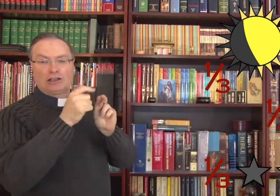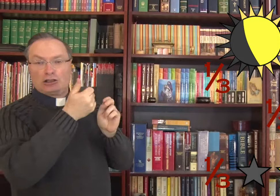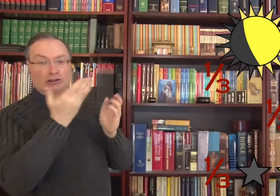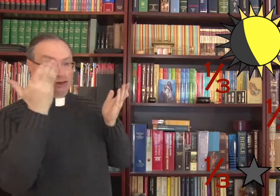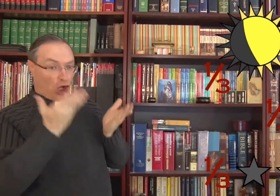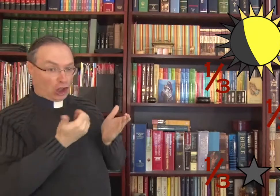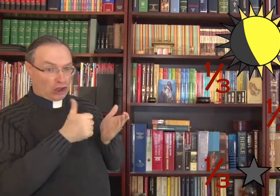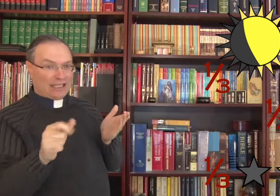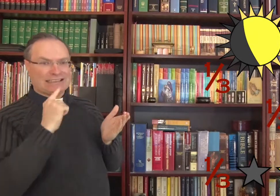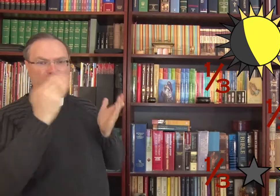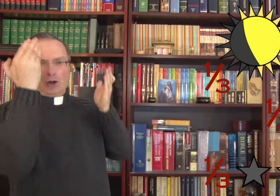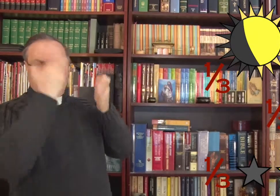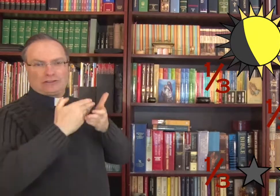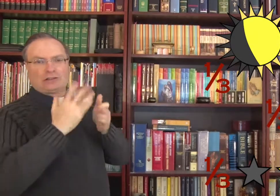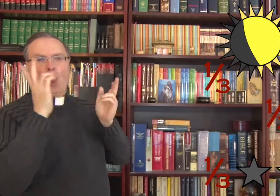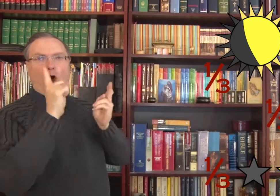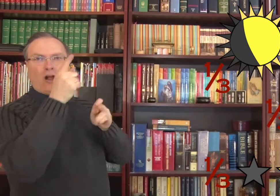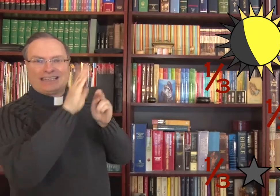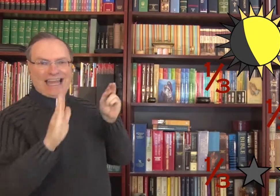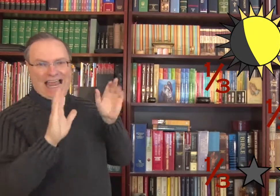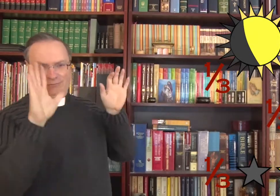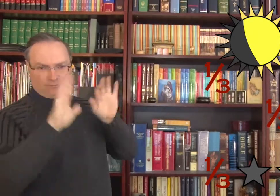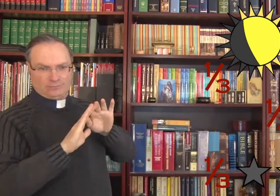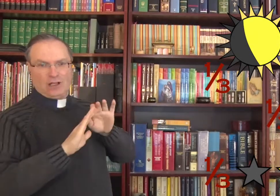de sorte qu'ils s'obscurcirent d'un tiers;